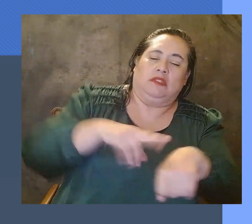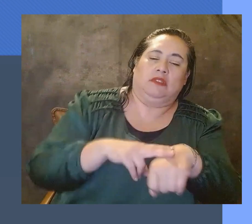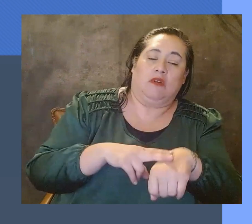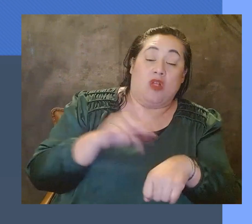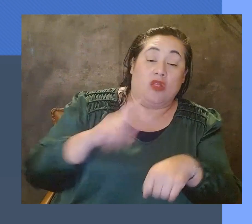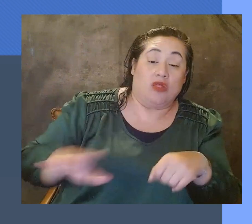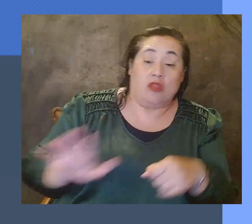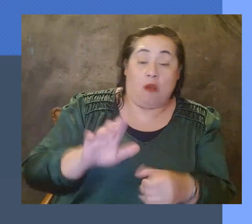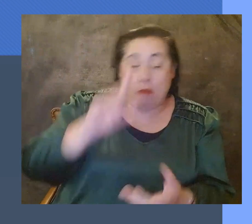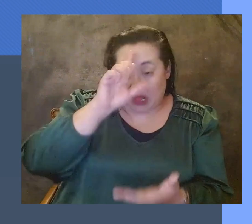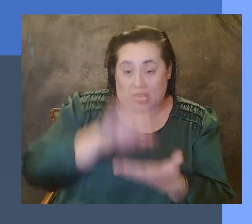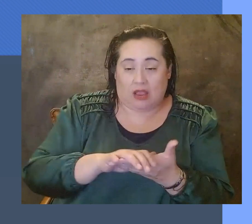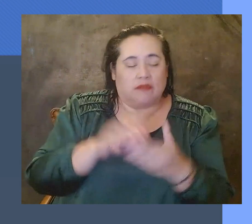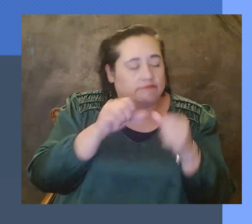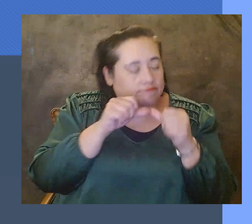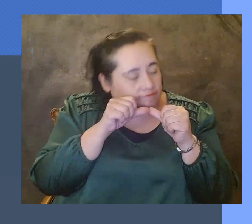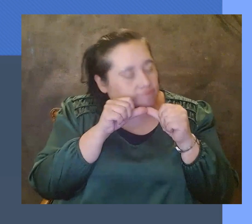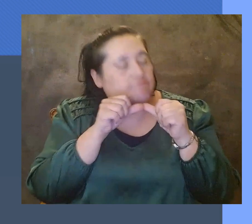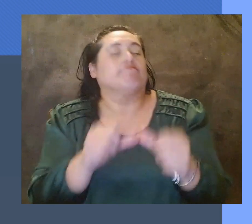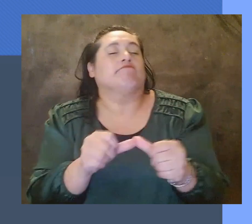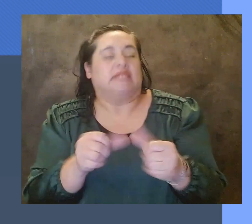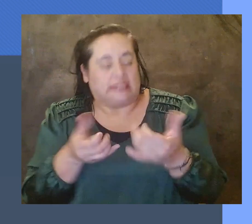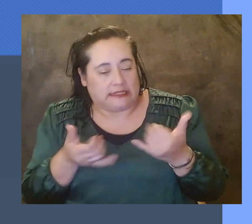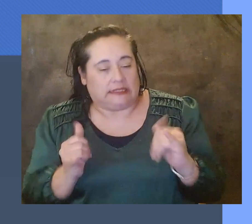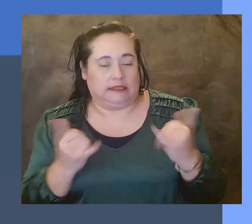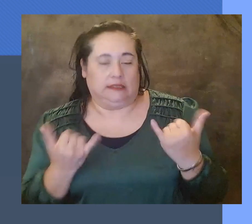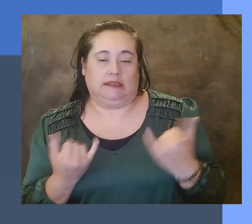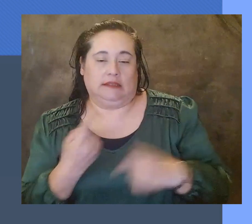Estás creencias siguen siendo hoy en día.